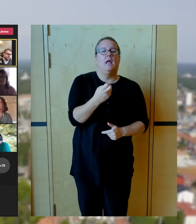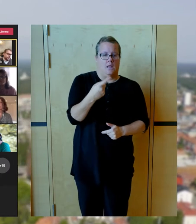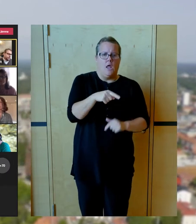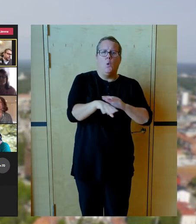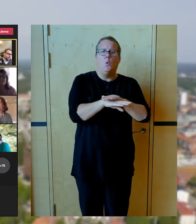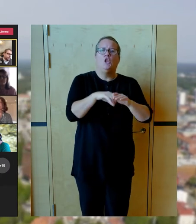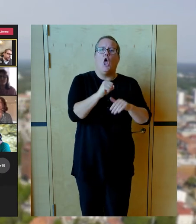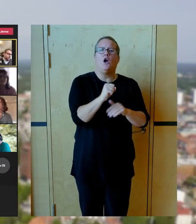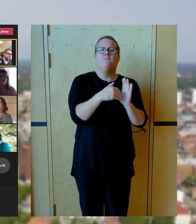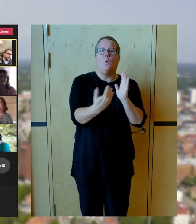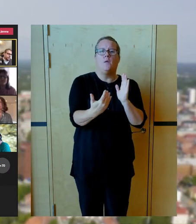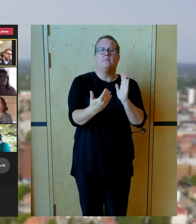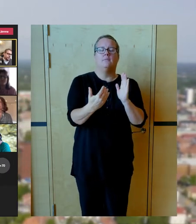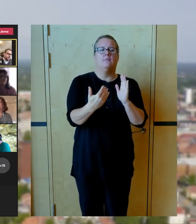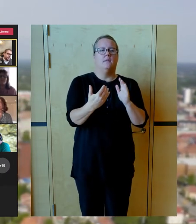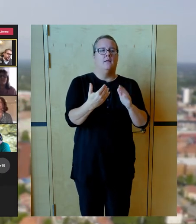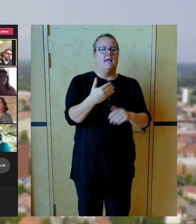Hundras som passar att man kan hitta i planen